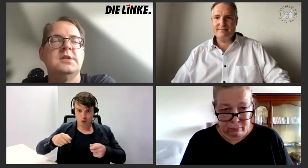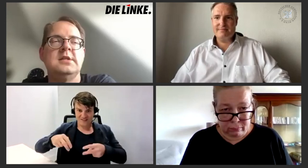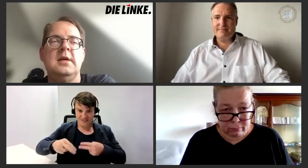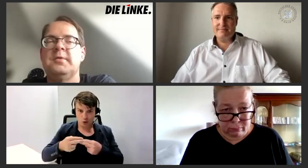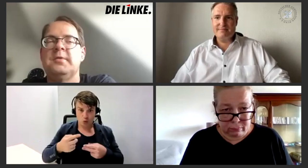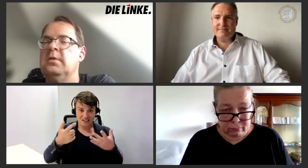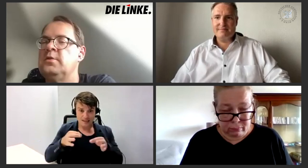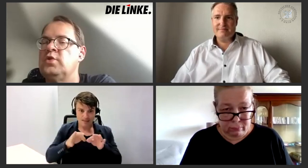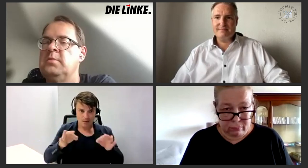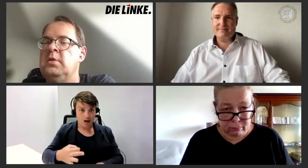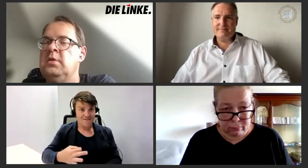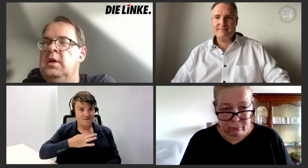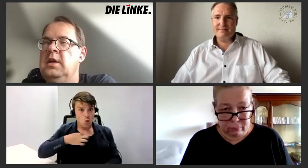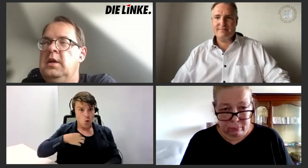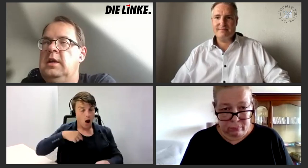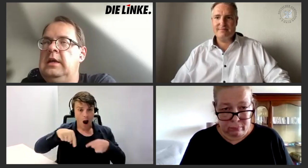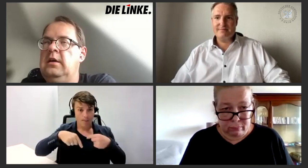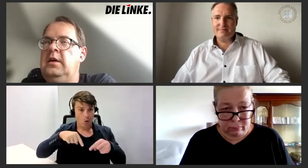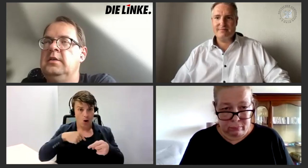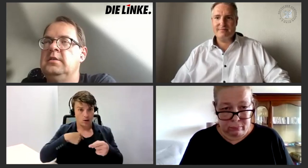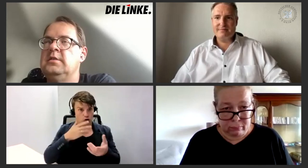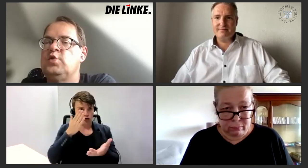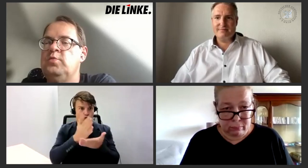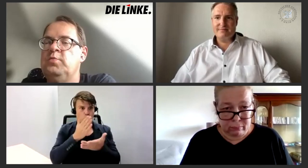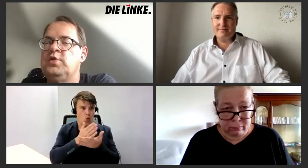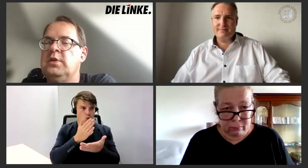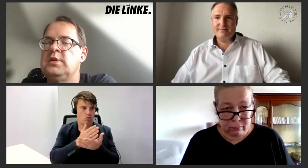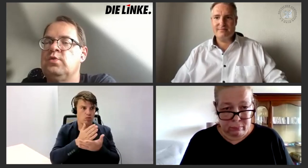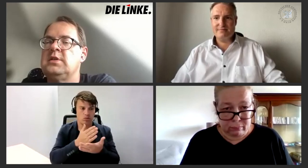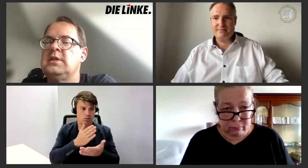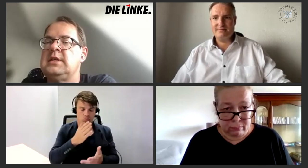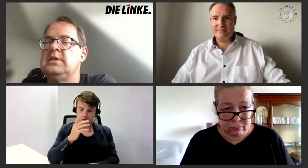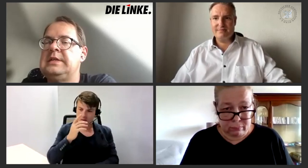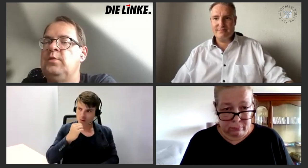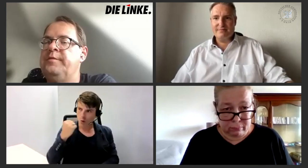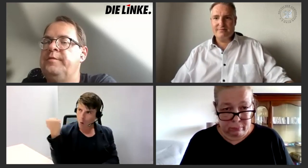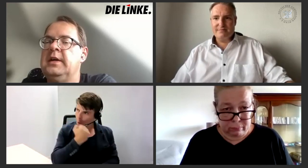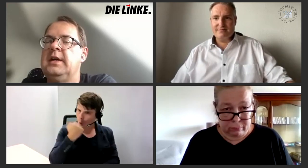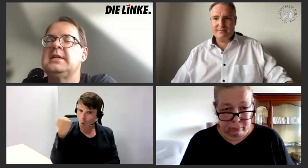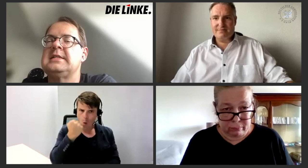sieben Tage. Das ist für uns als Abgeordnete schon immer eher eine Zumutung in so kurzer